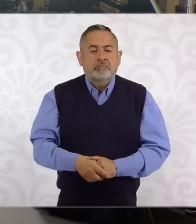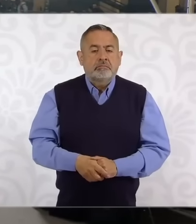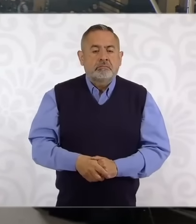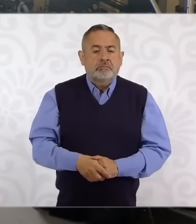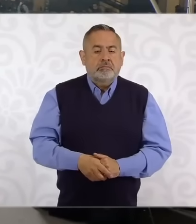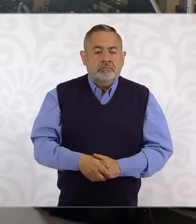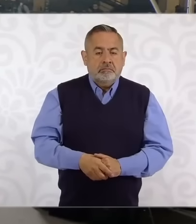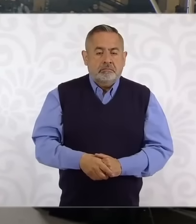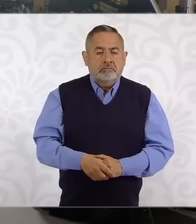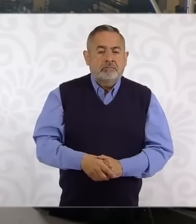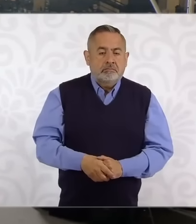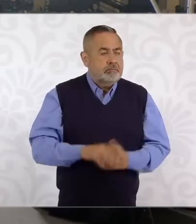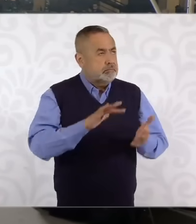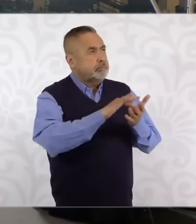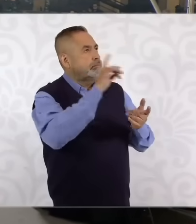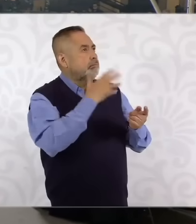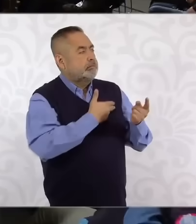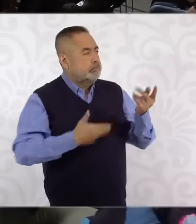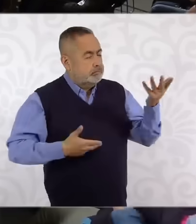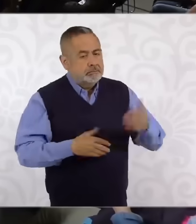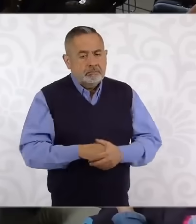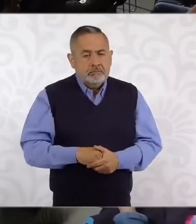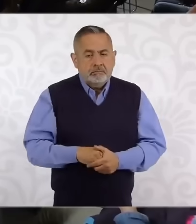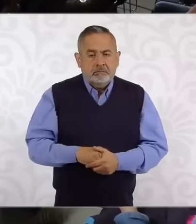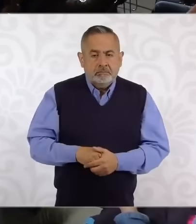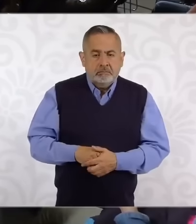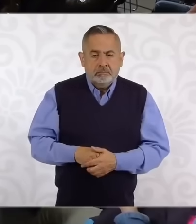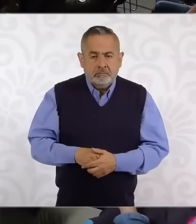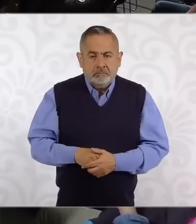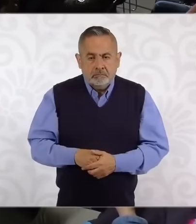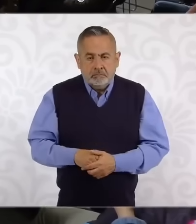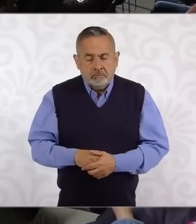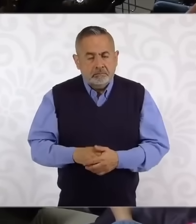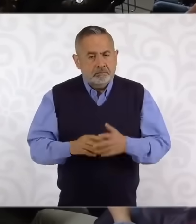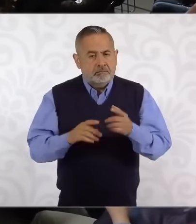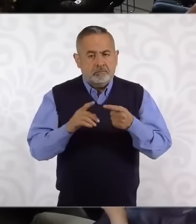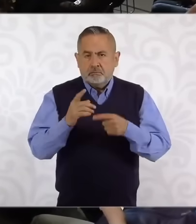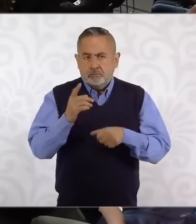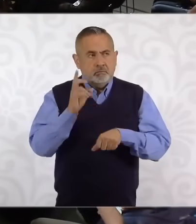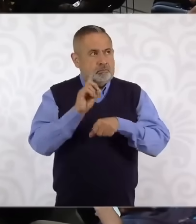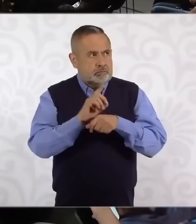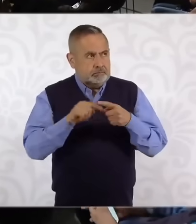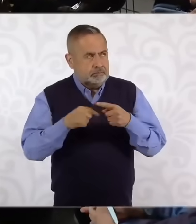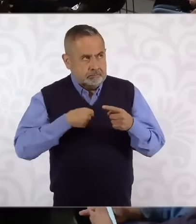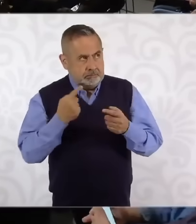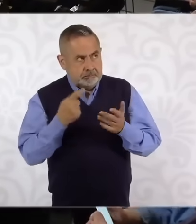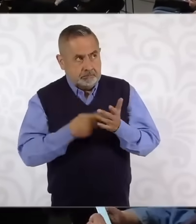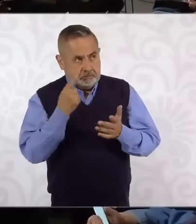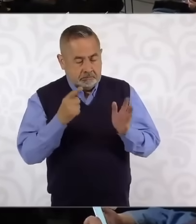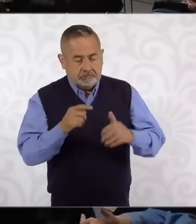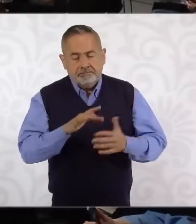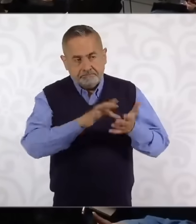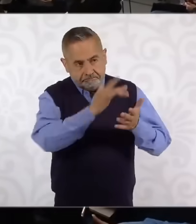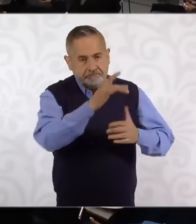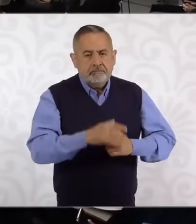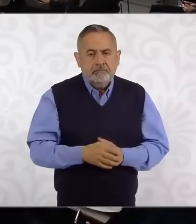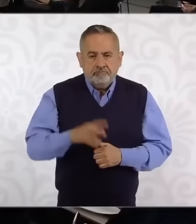Este, gracias, presidenta. Fíjate, un día antes del mes, eh, dos. Este, gracias sinceramente,